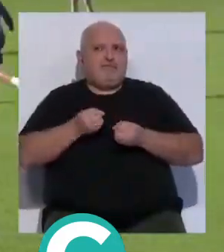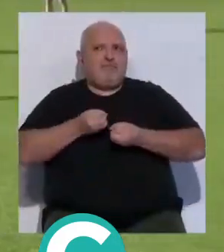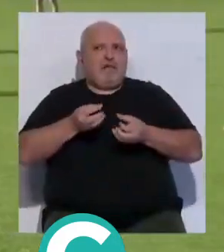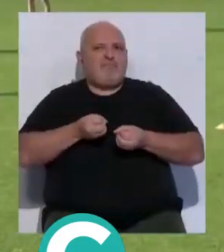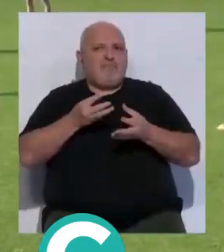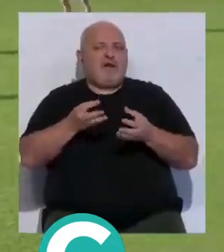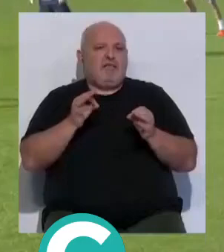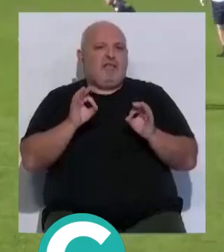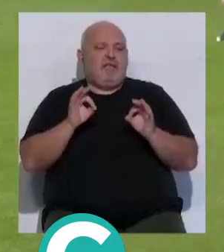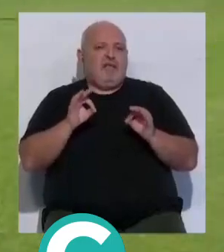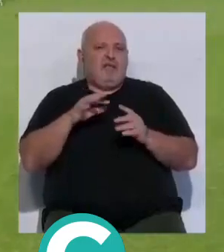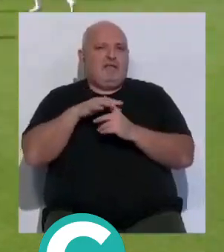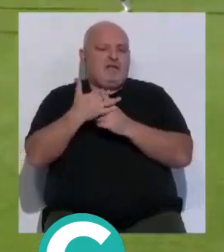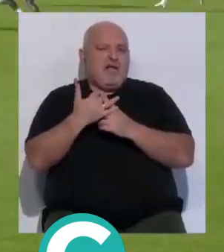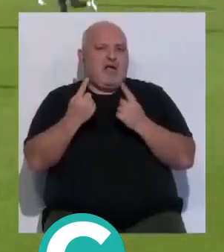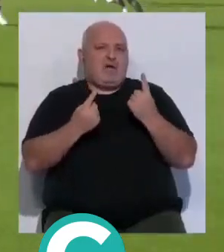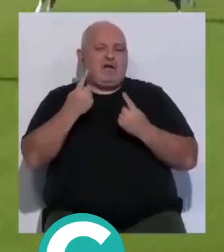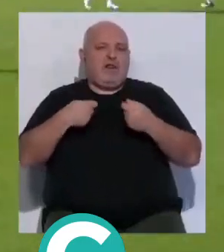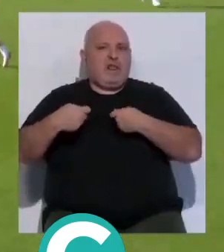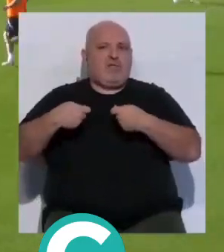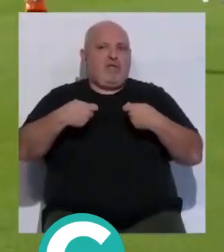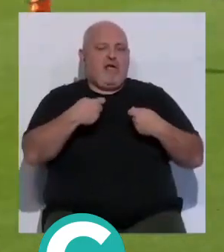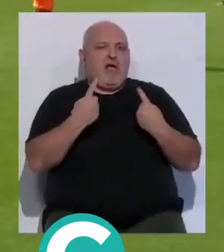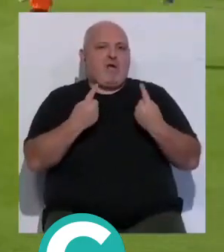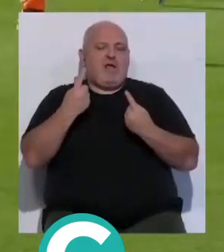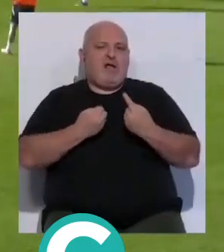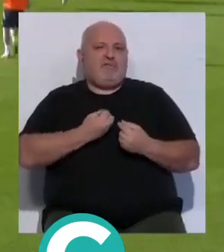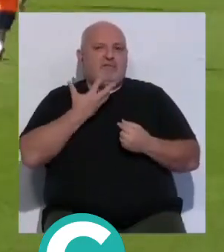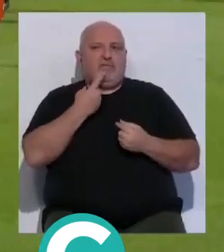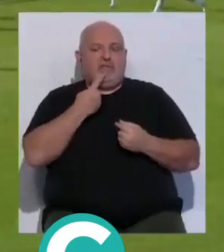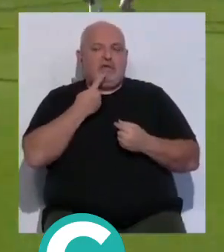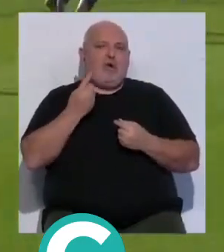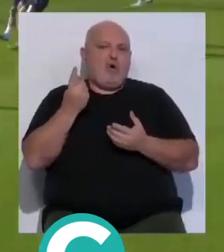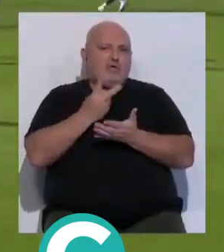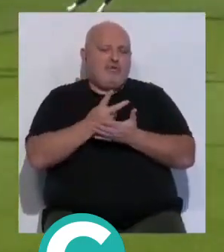sobre el estado de algunas negociaciones Hay algún aficionado que dice otra vez por los flecos